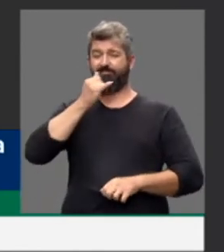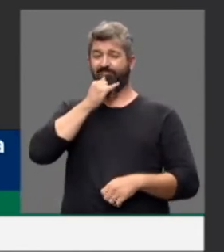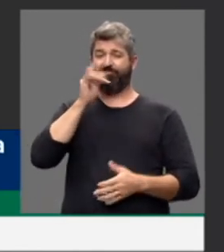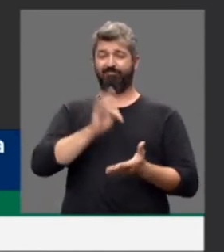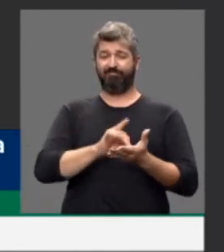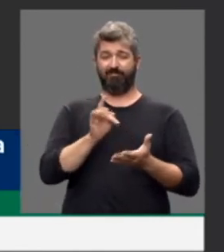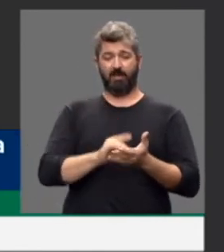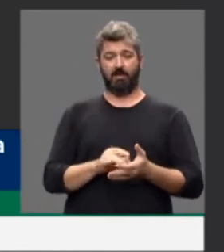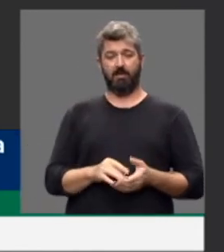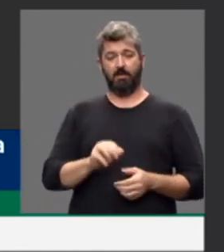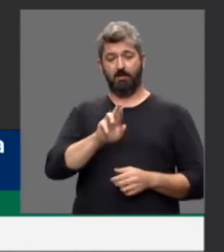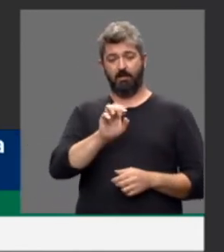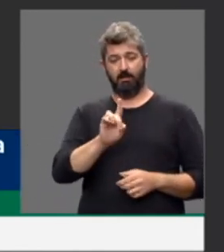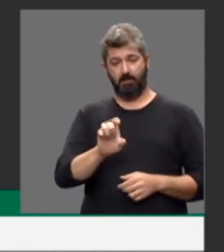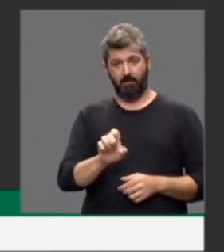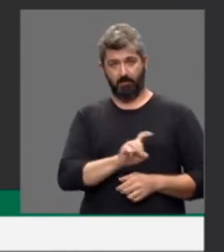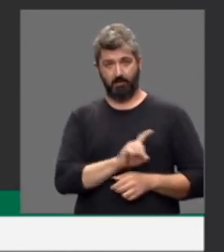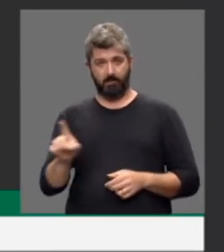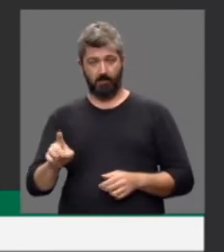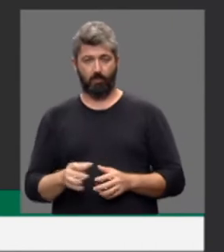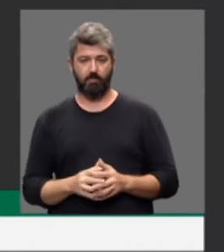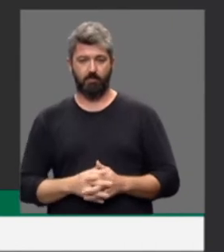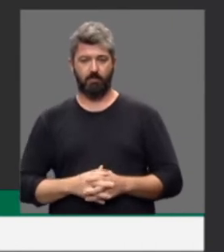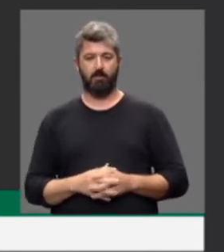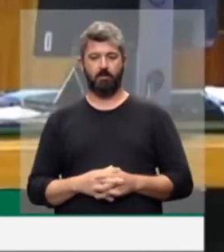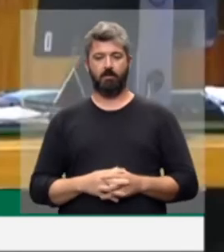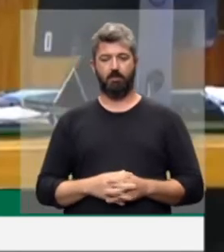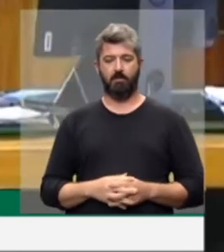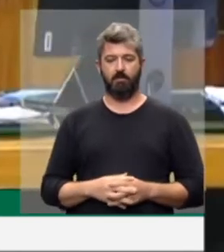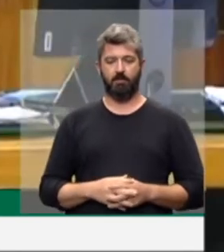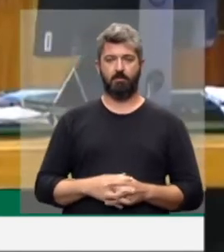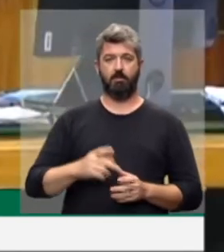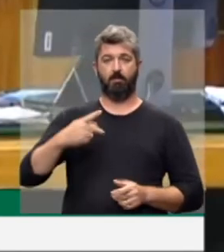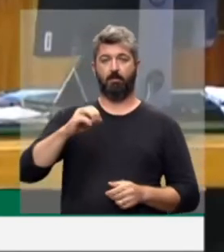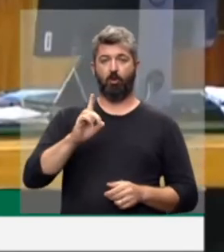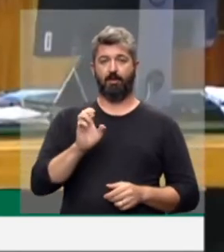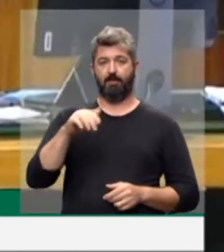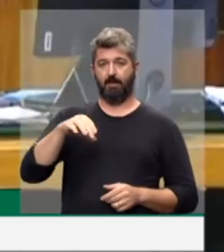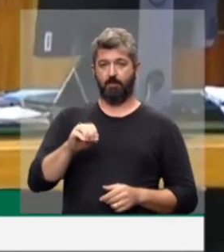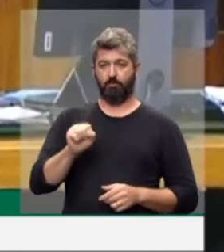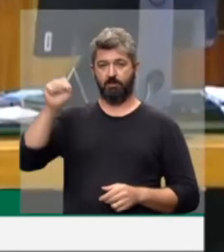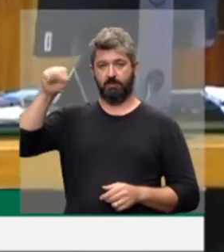ESSA QUESTÃO D E NÃO ENCORAJAR A MEDIDA DE ENERGIA LIMPA, RENOVÁVEL. LAMENTÁ VEL. A REDE É NÃO.